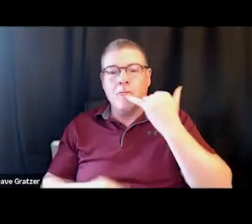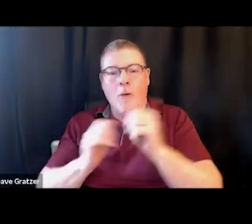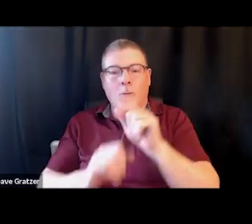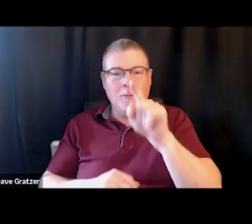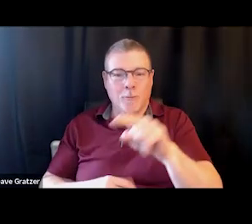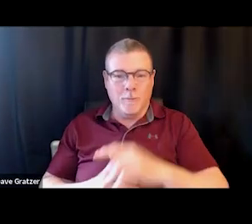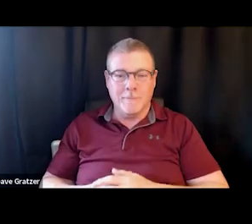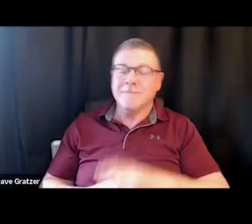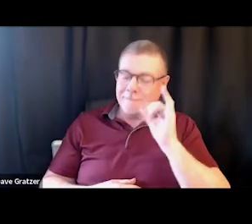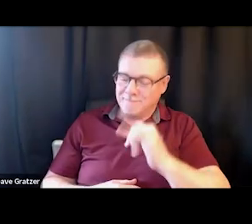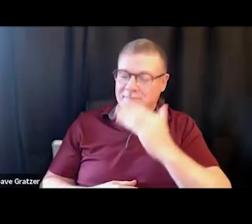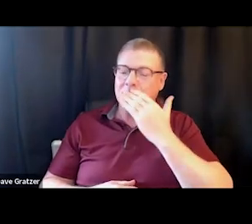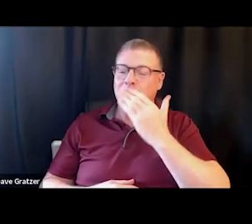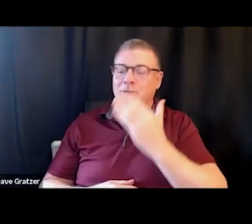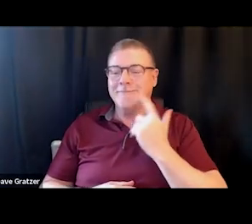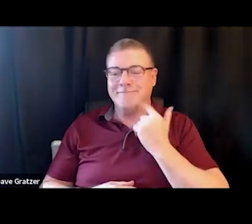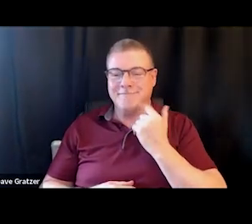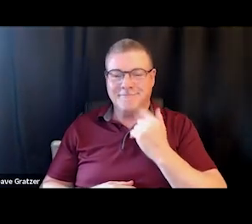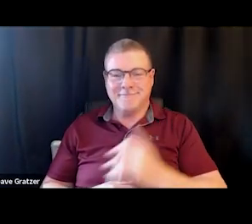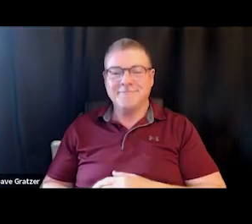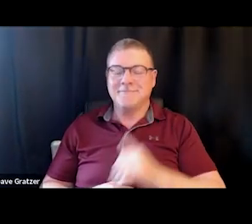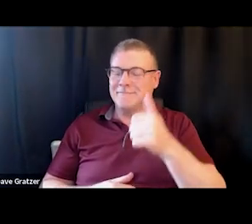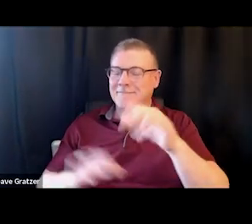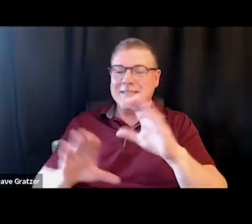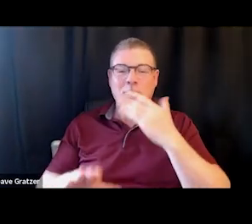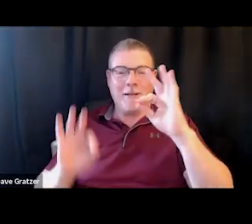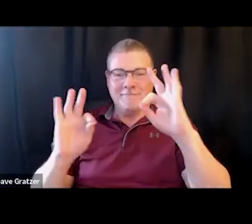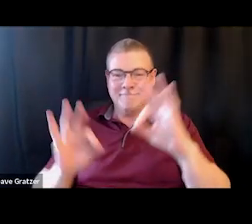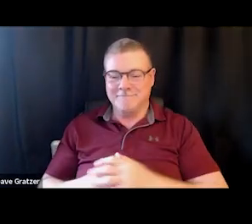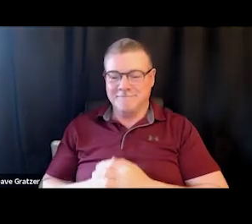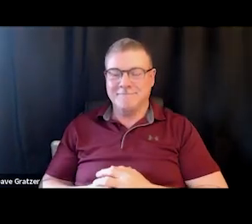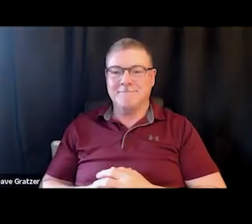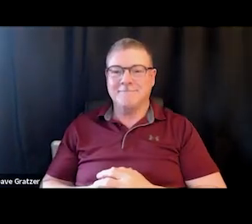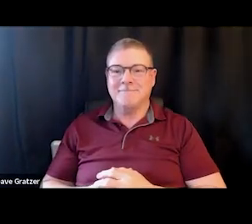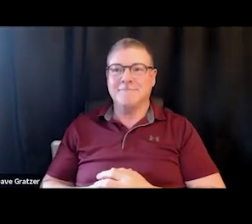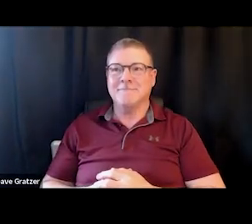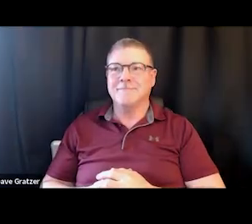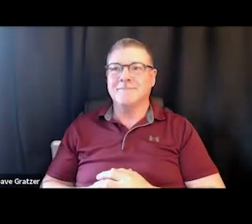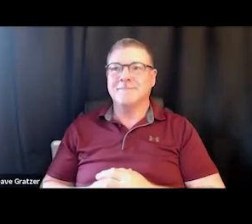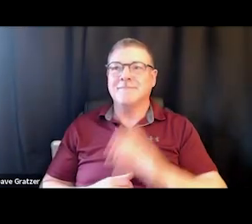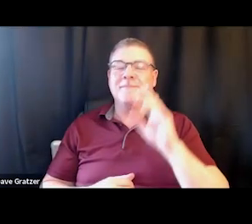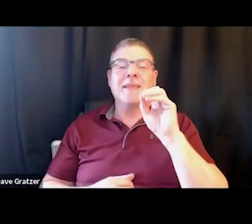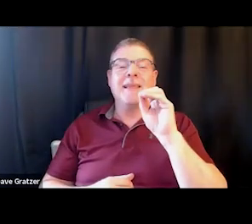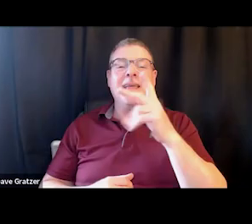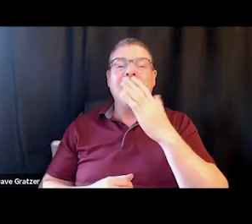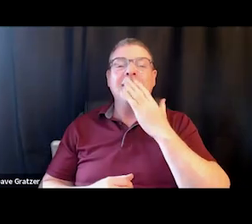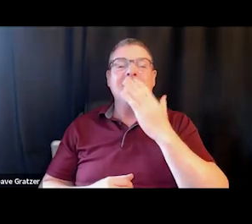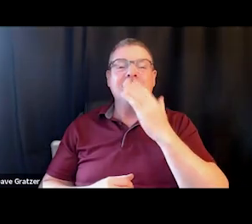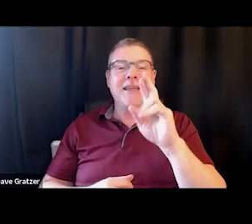[Byron] Sí, bien. Bien, lo hiciste bien. Gracias, Richard. Esta es Pam del centro TA.